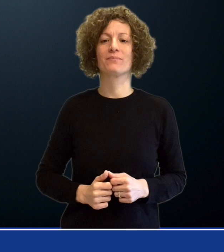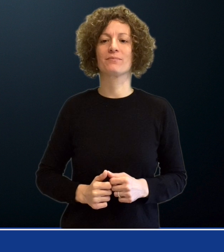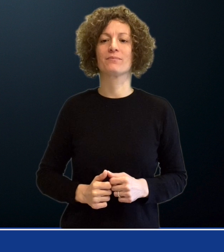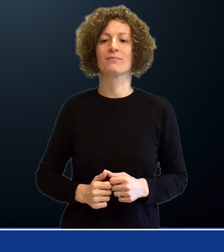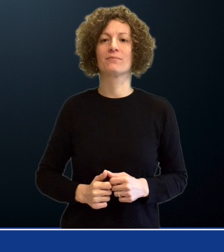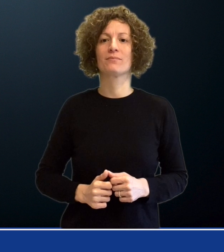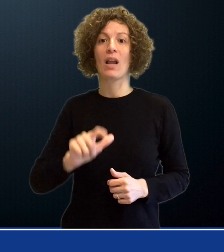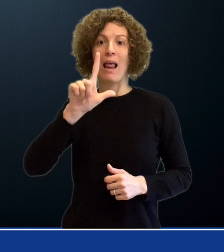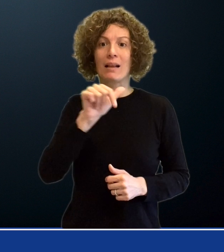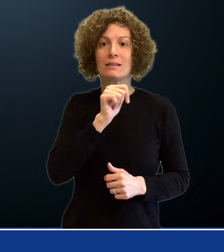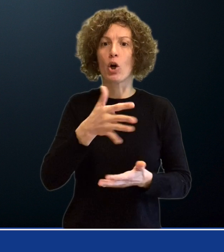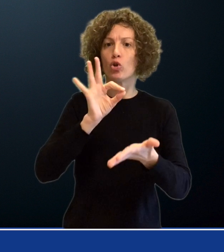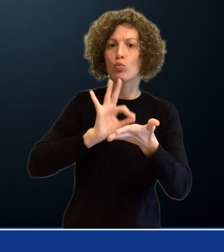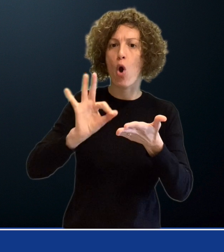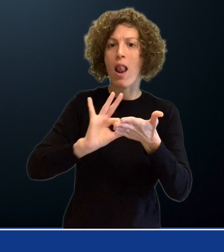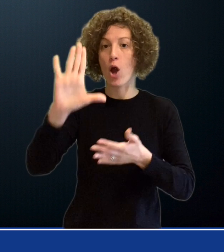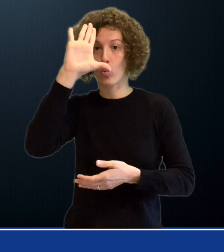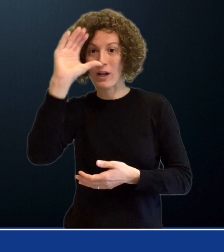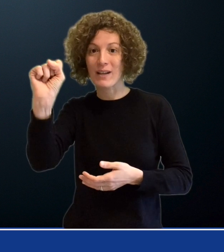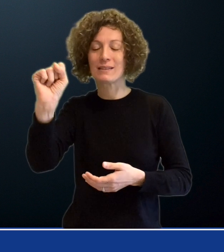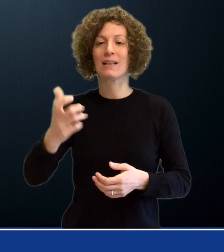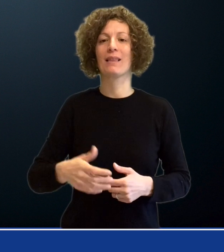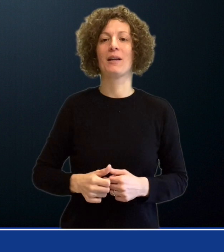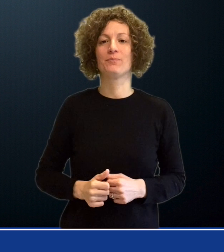LIS a scuola e all’università;